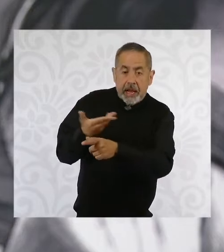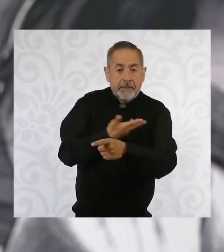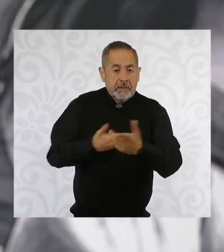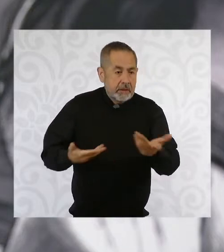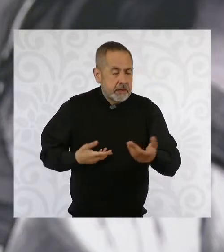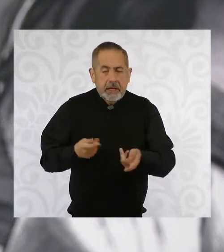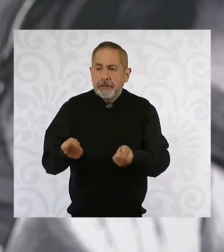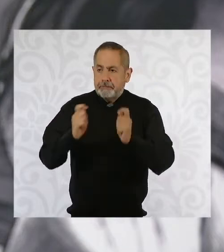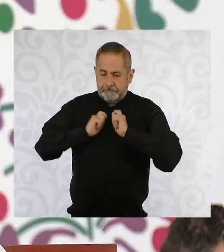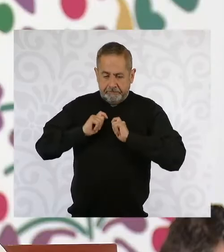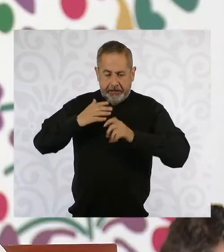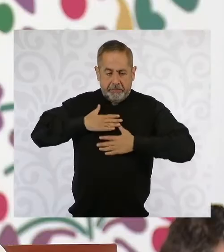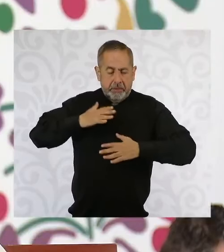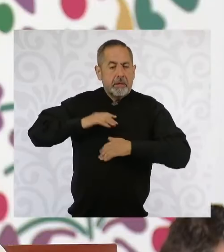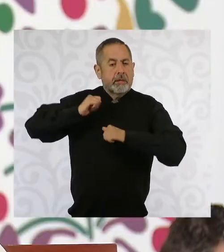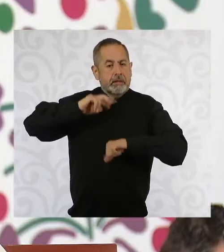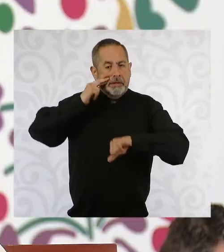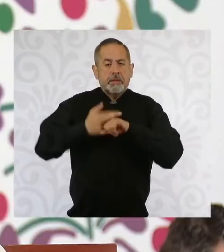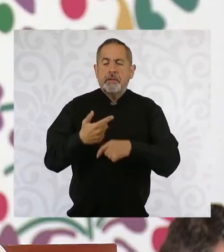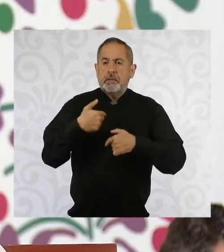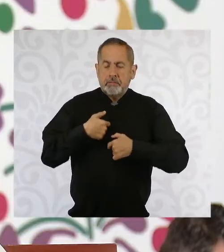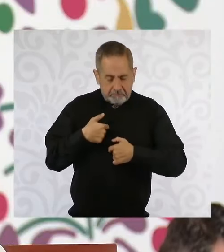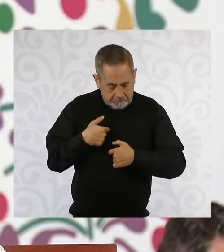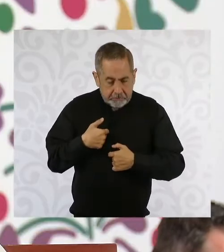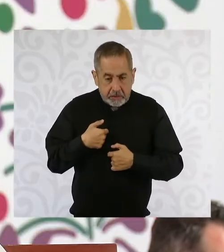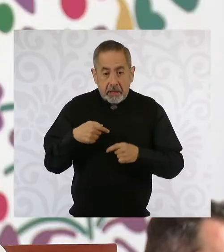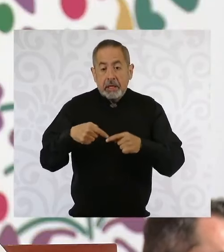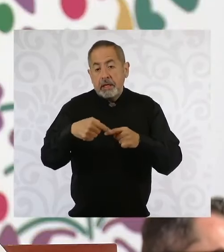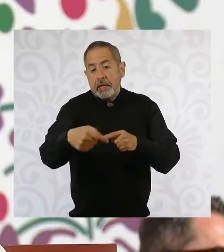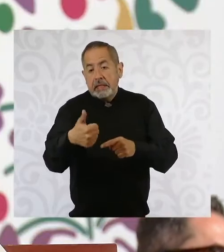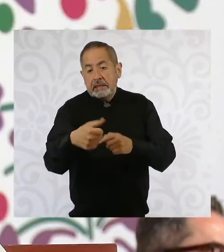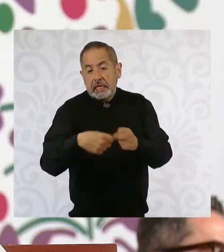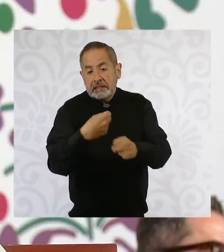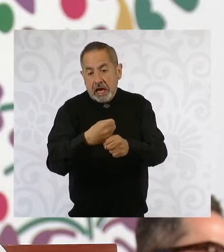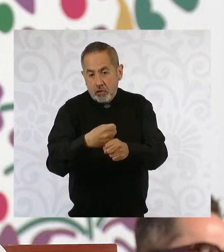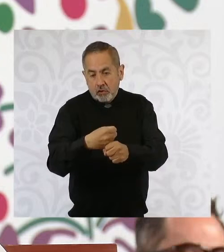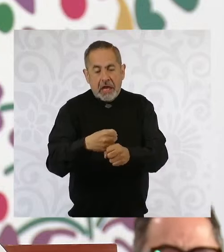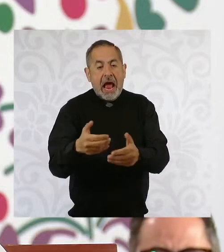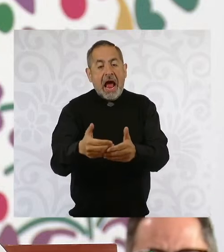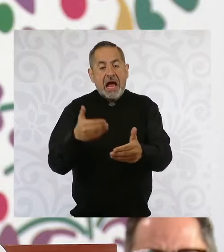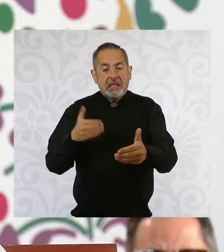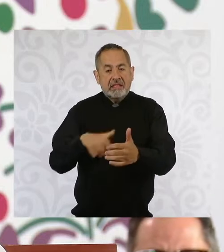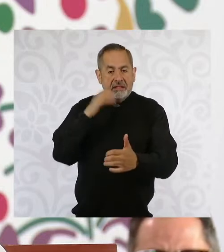de este proyecto y para el final del sexenio nuestra meta es lanzar los tres modelos bajo